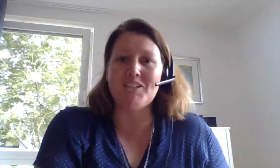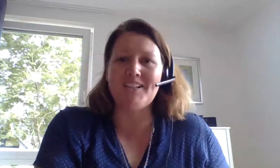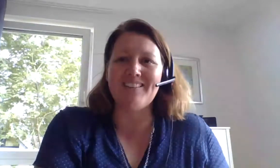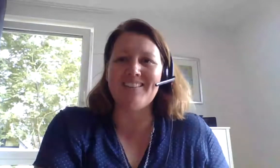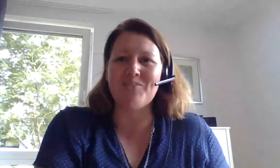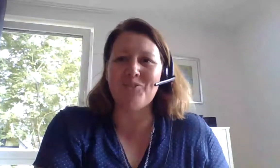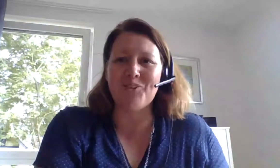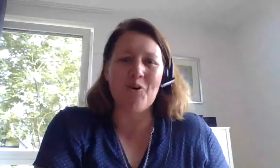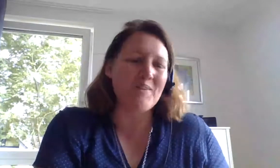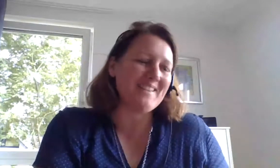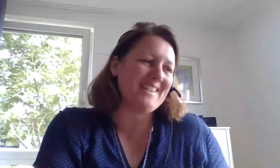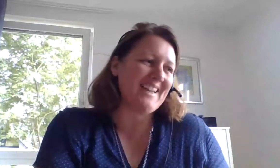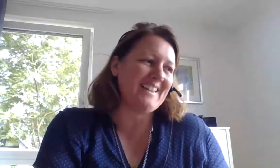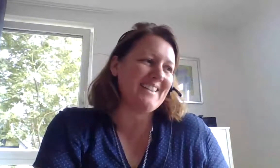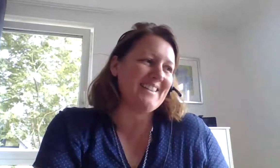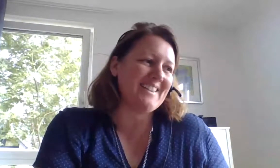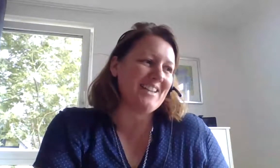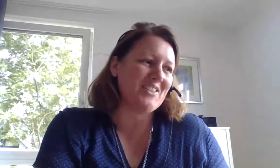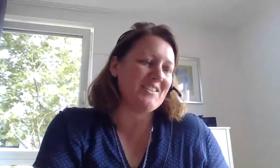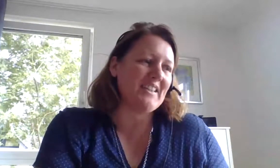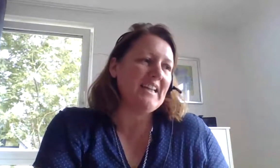لإدارتهم أجزاء مختلفة من الأسئلة والنقاشات